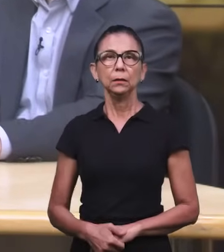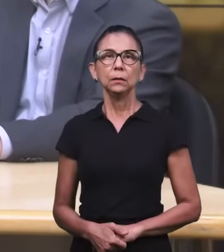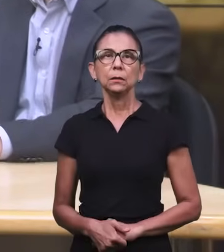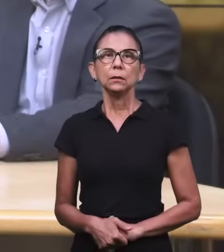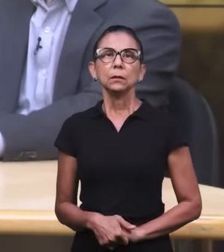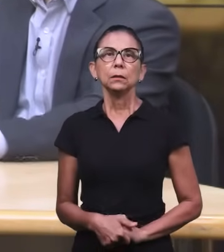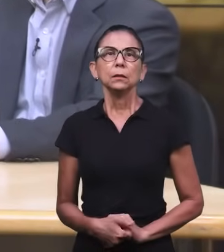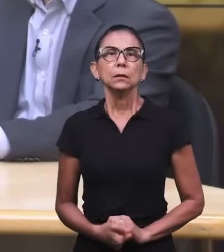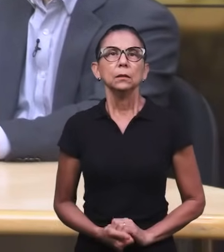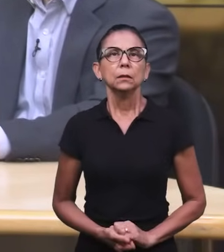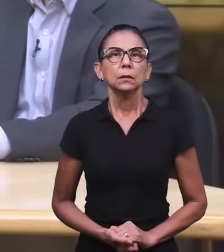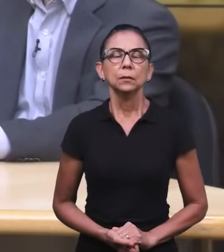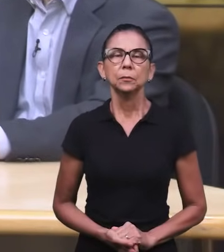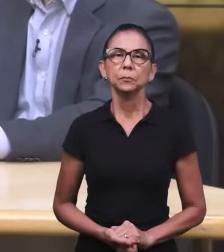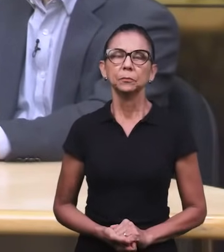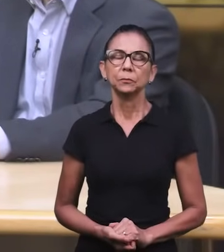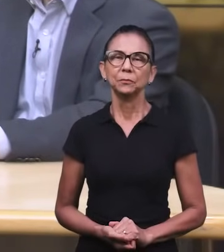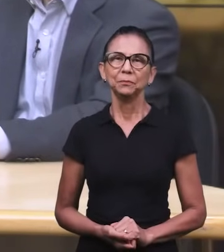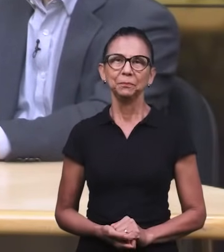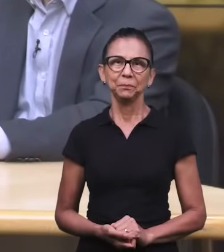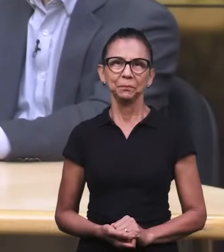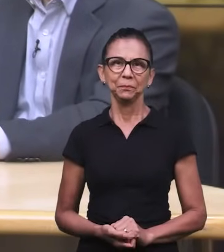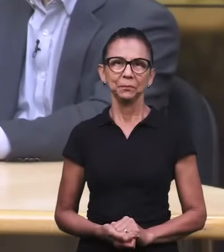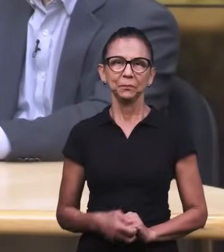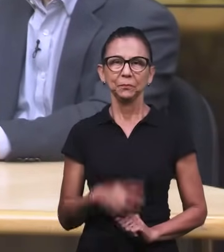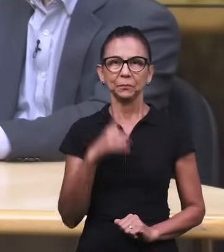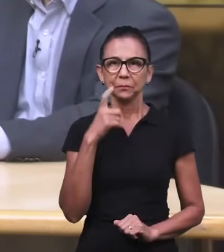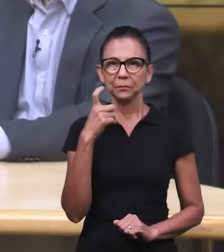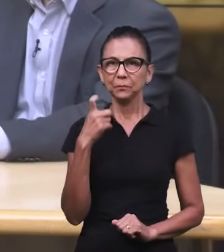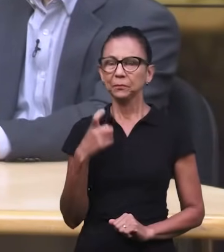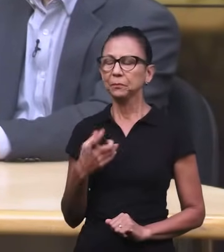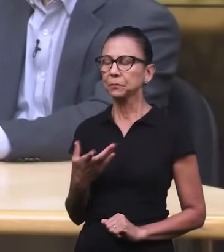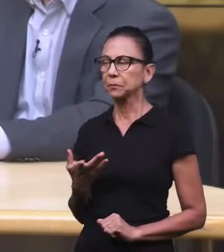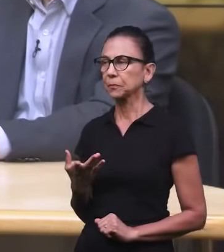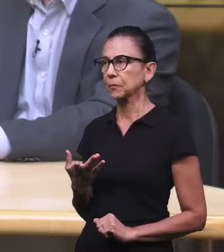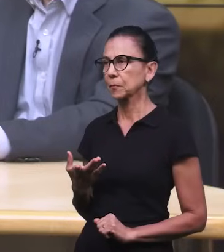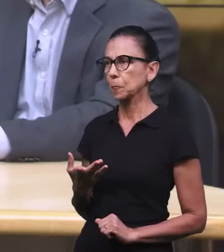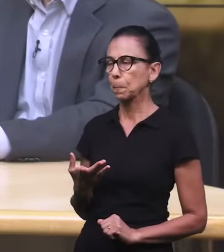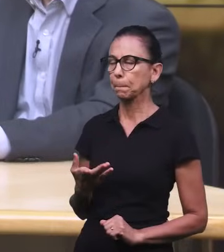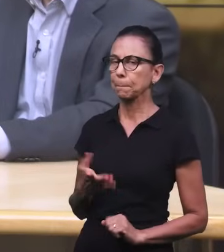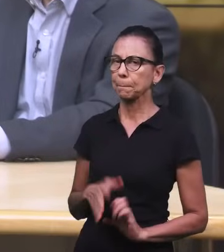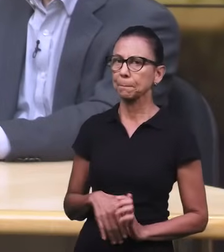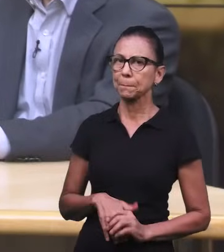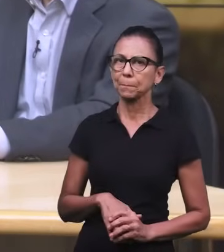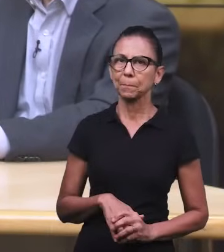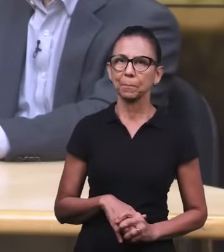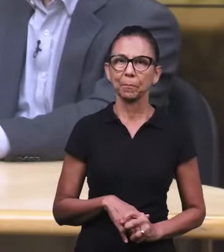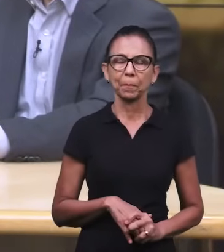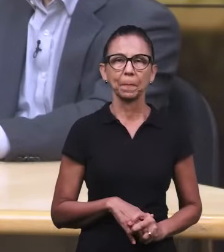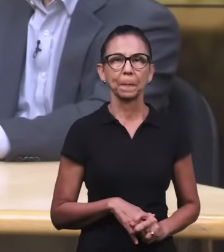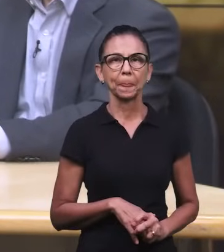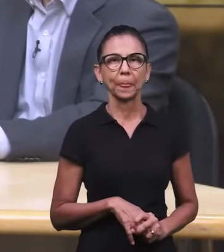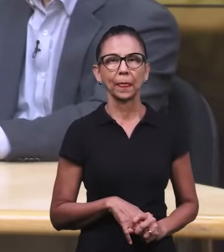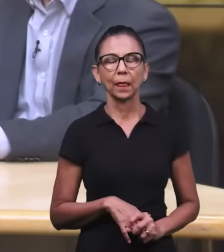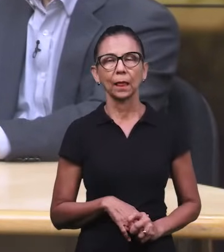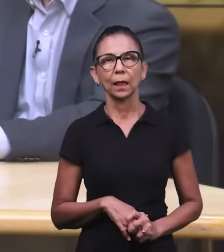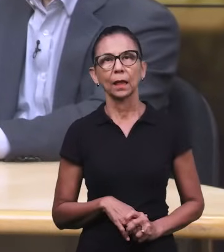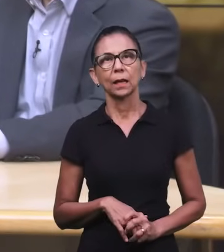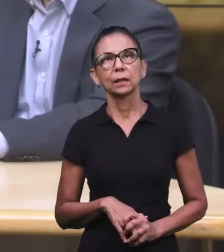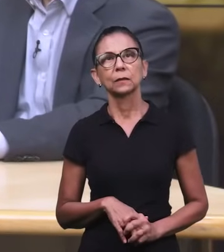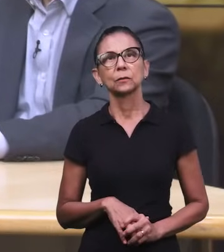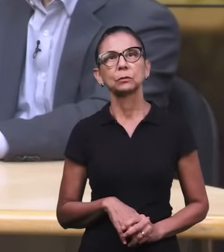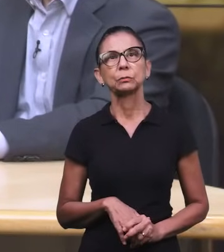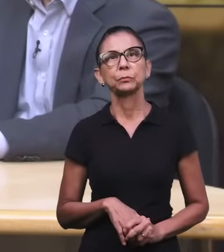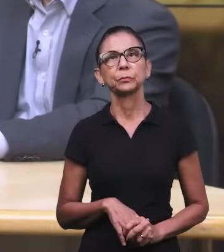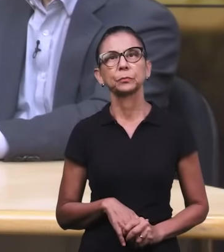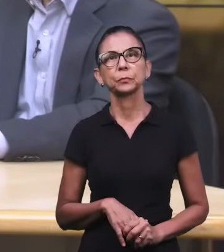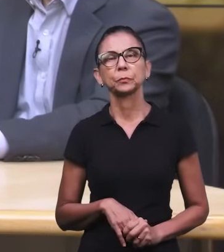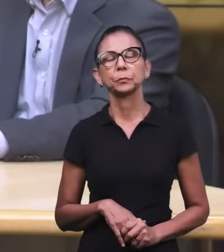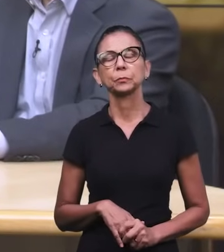você falasse um pouco Alexandre era sobre a questão da da da receita para a igreja hoje